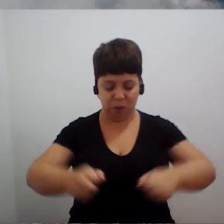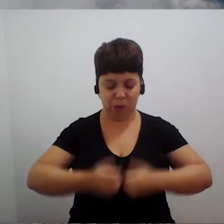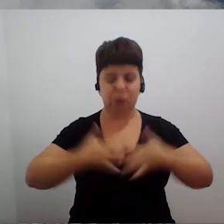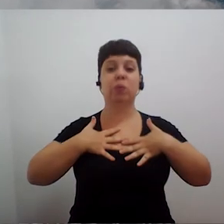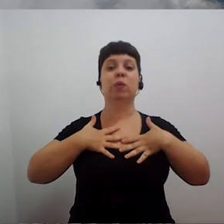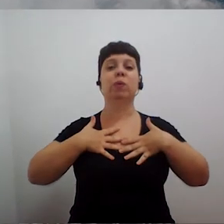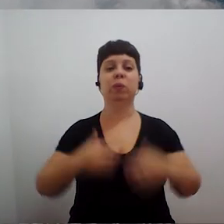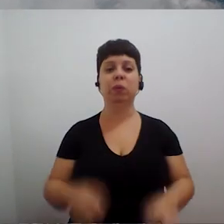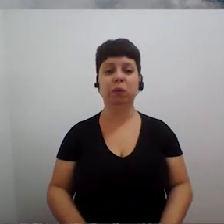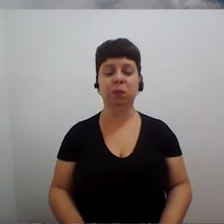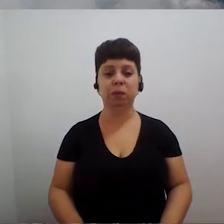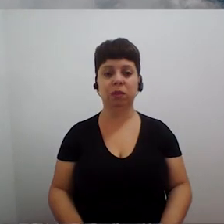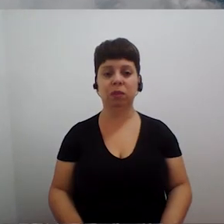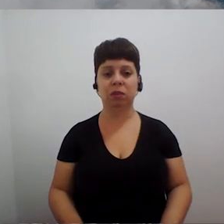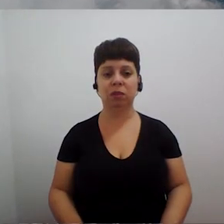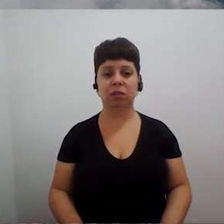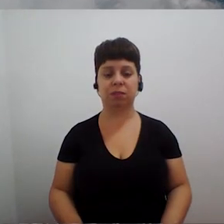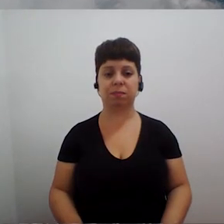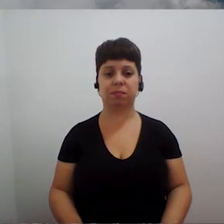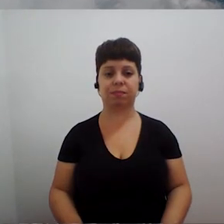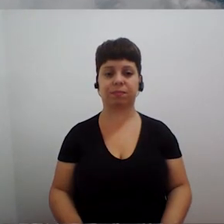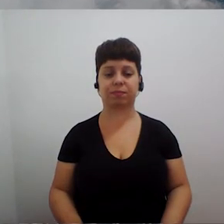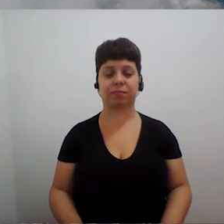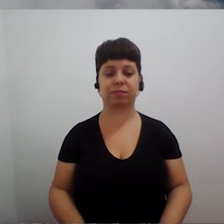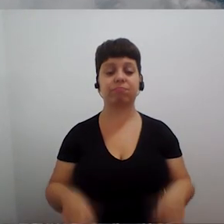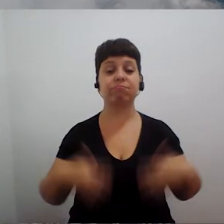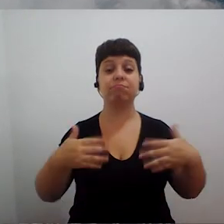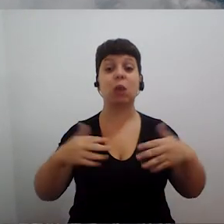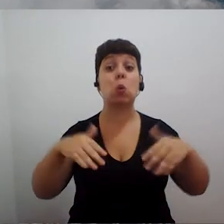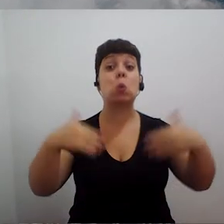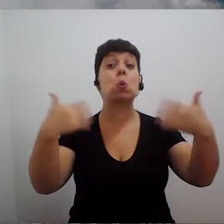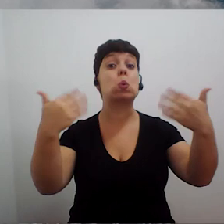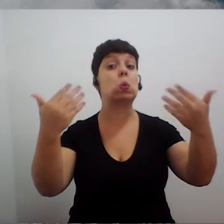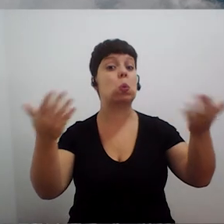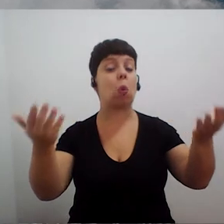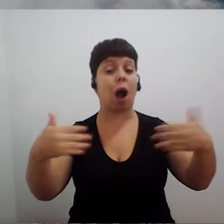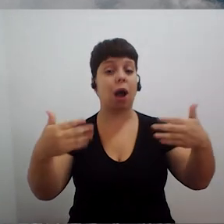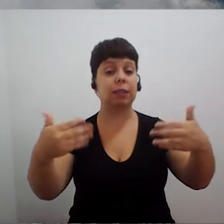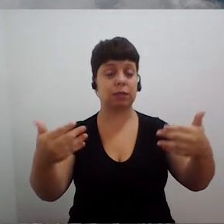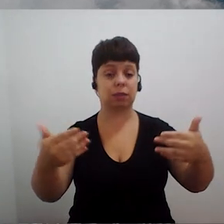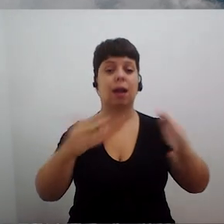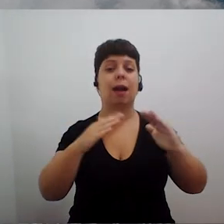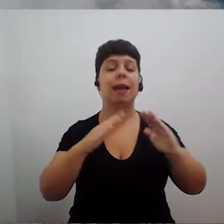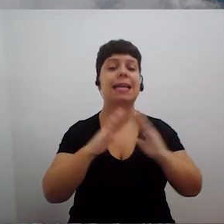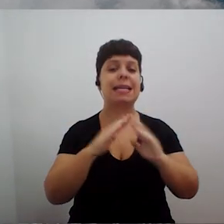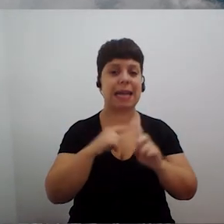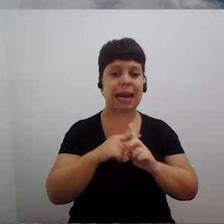e desse modo então quando as igrejas quando as religiões afirmam a existência